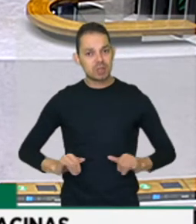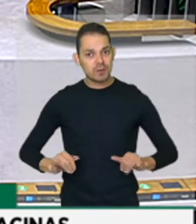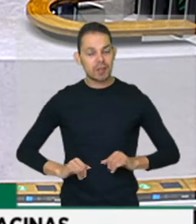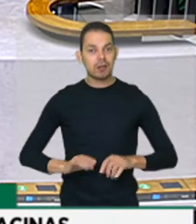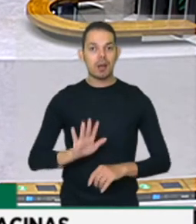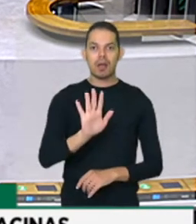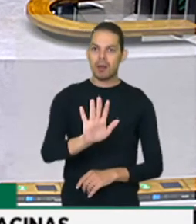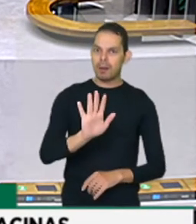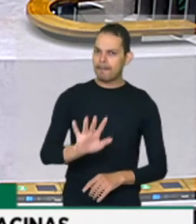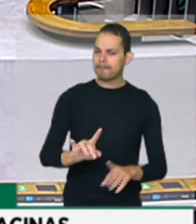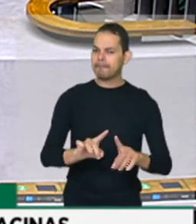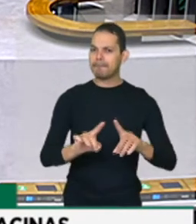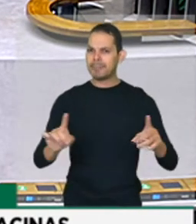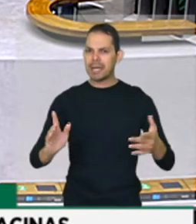PAÍS INTEIRO. MAS ALGUMAS COISAS... ALGUNS ESFORÇOS